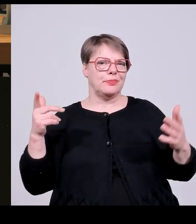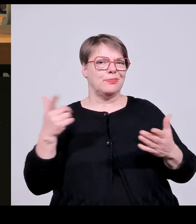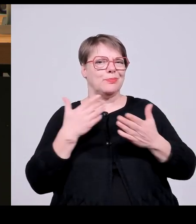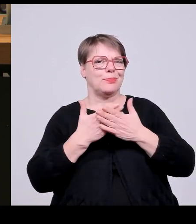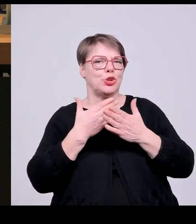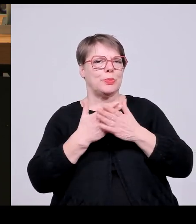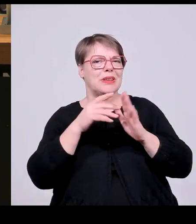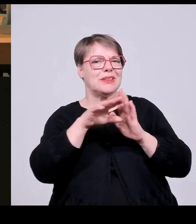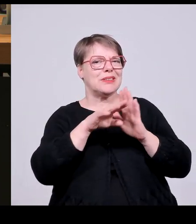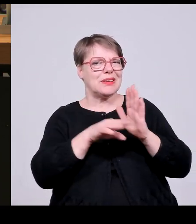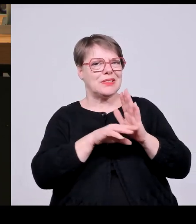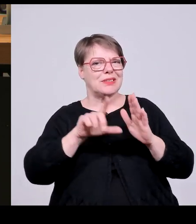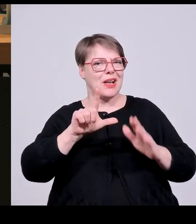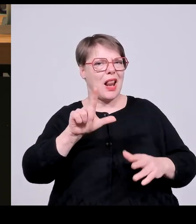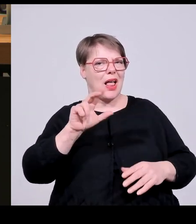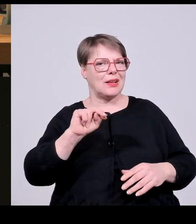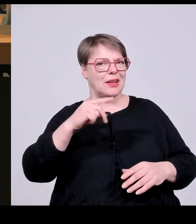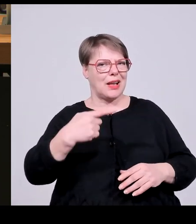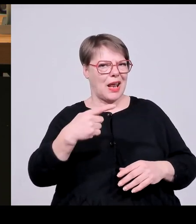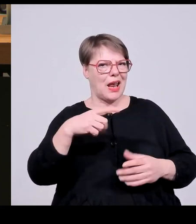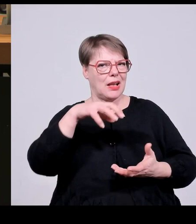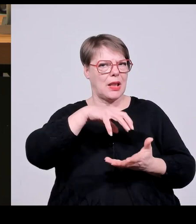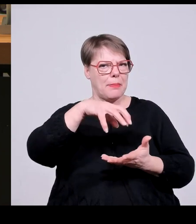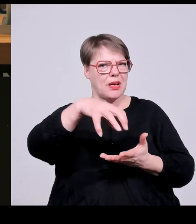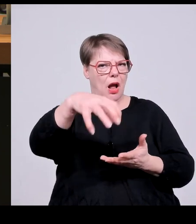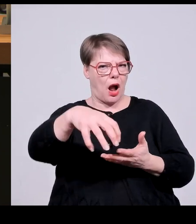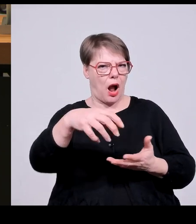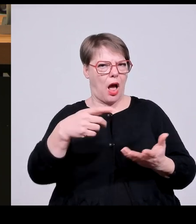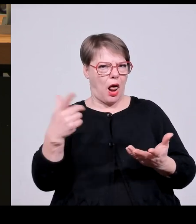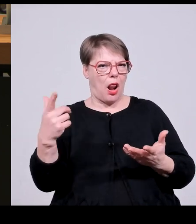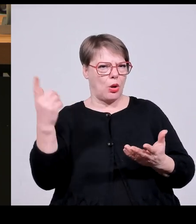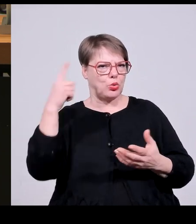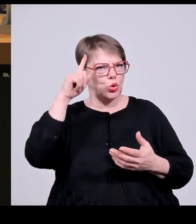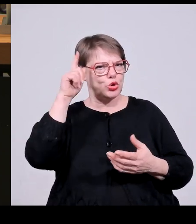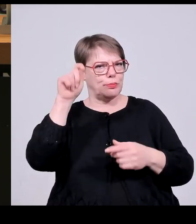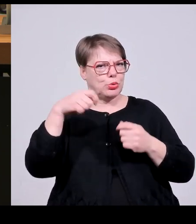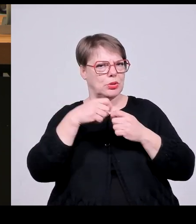Grünflächen? Was ist mit Lärm, was ist mit Schadstoffen, wenn sie vorher gar nichts mehr prüfen